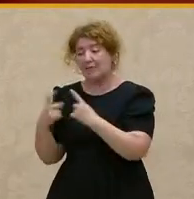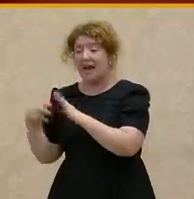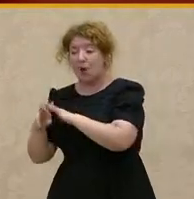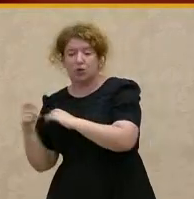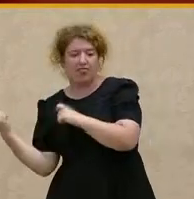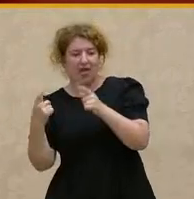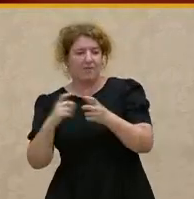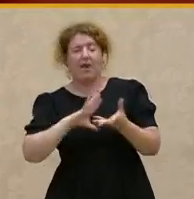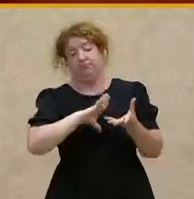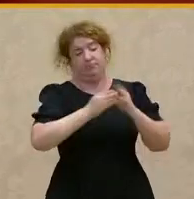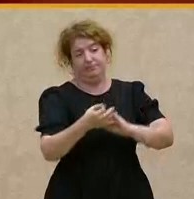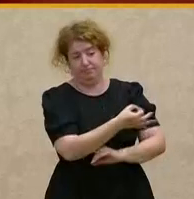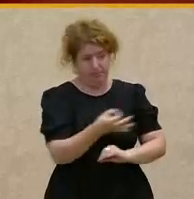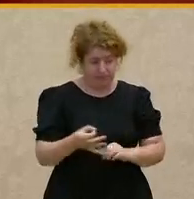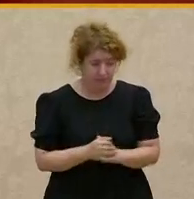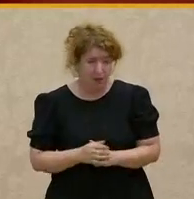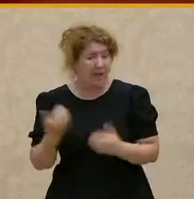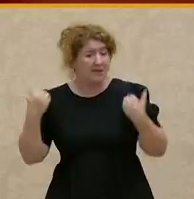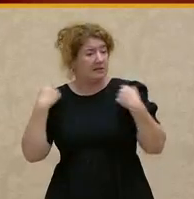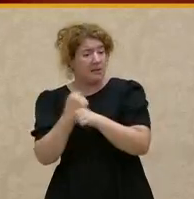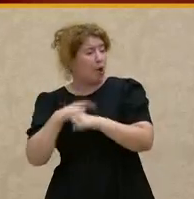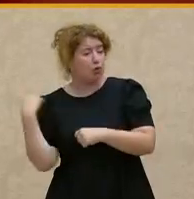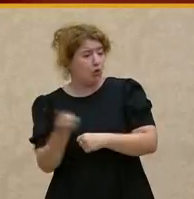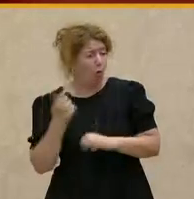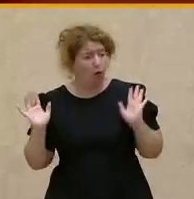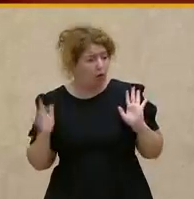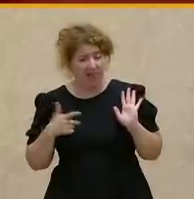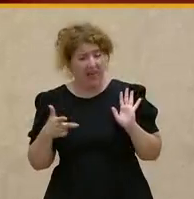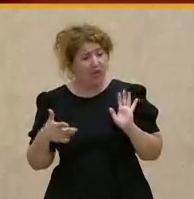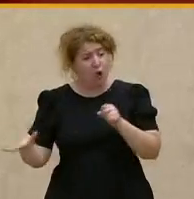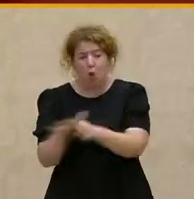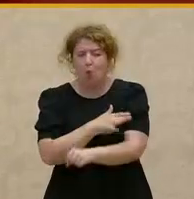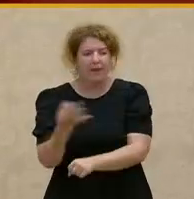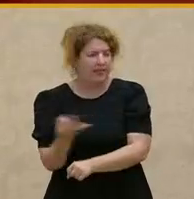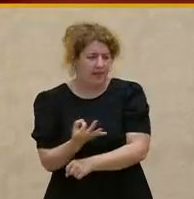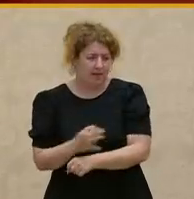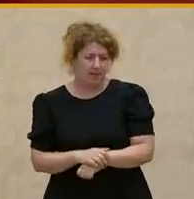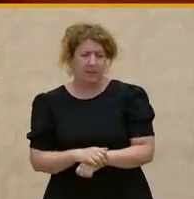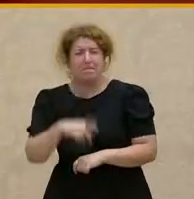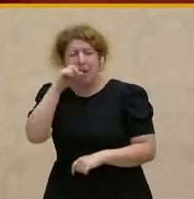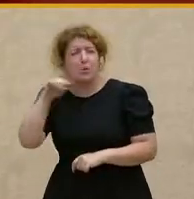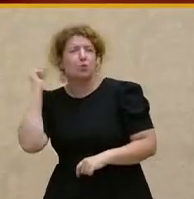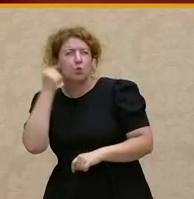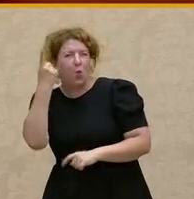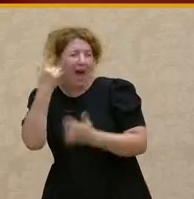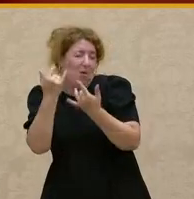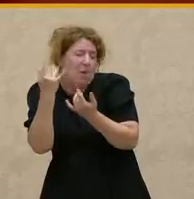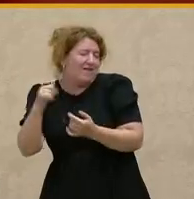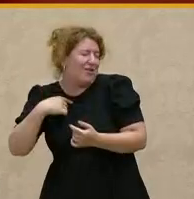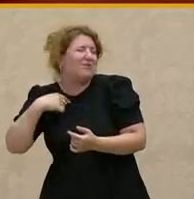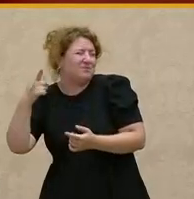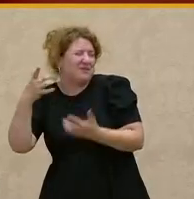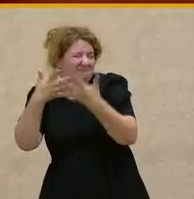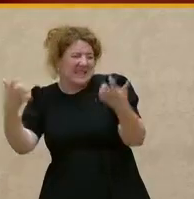de todos: garantizar estos derechos básicos. Yo una vez escuché que un derecho, si es para